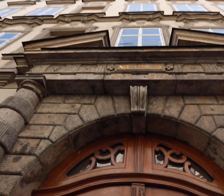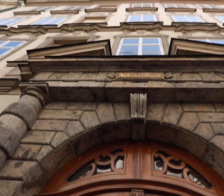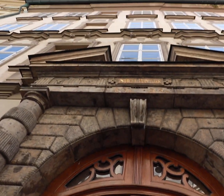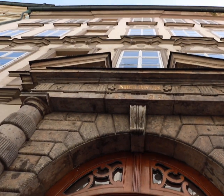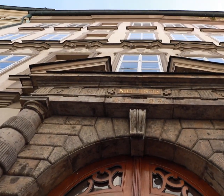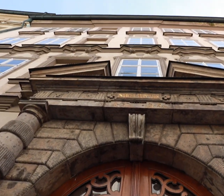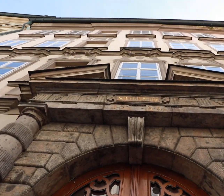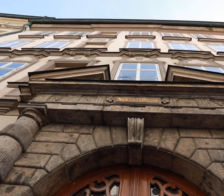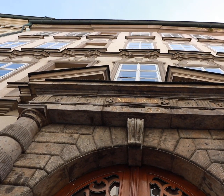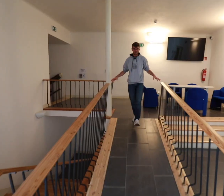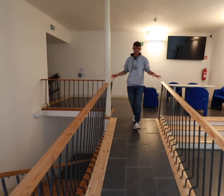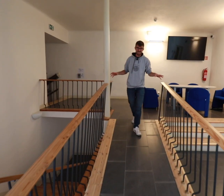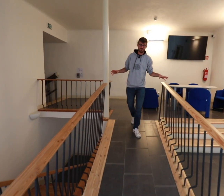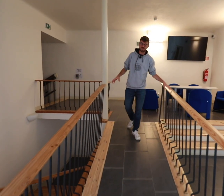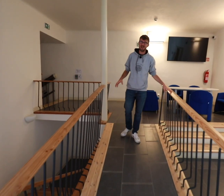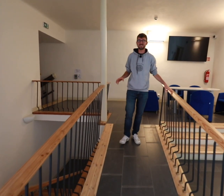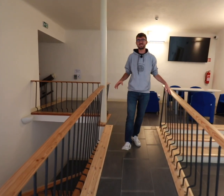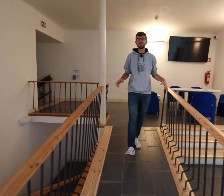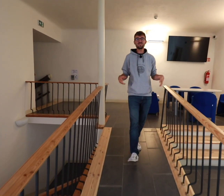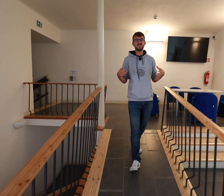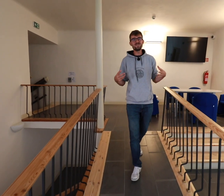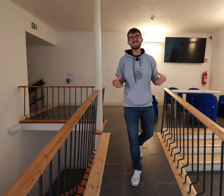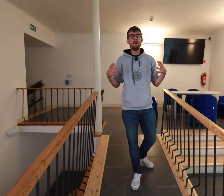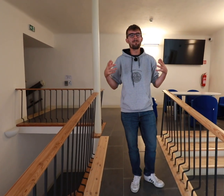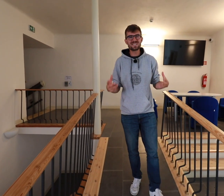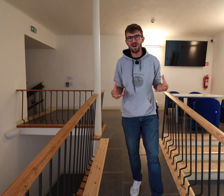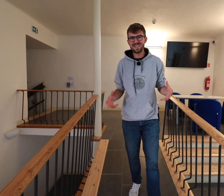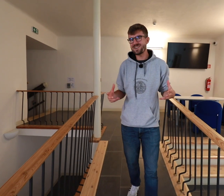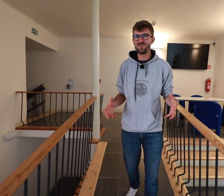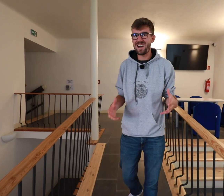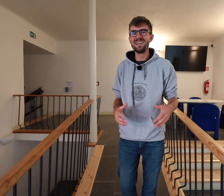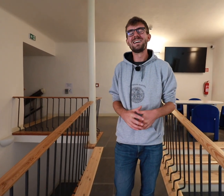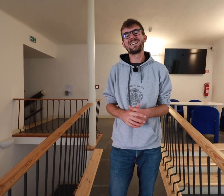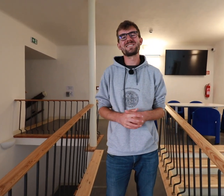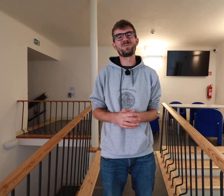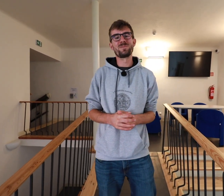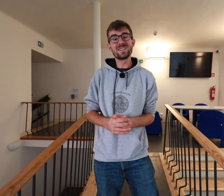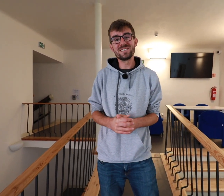I přesto, že je Karlovka často v historických budovách, snaží se být co nejvíc bezbariérová. A jak se jí v tom daří?